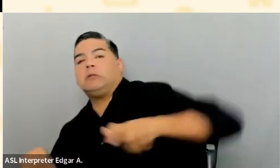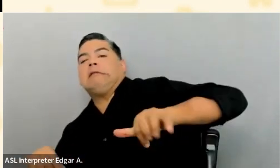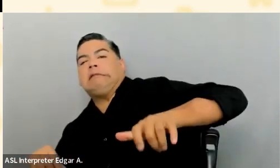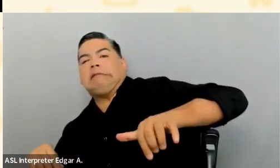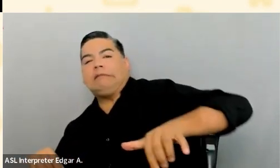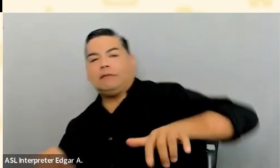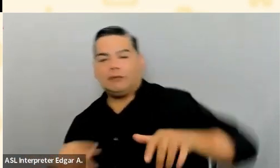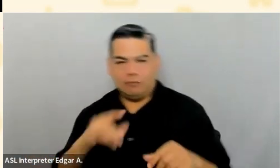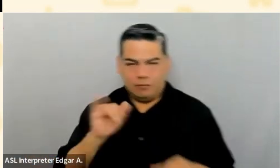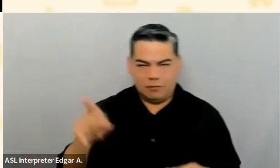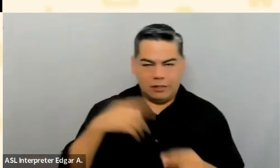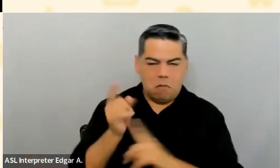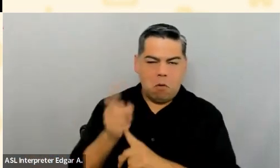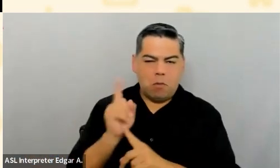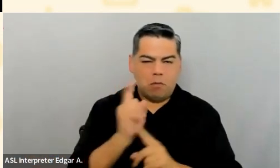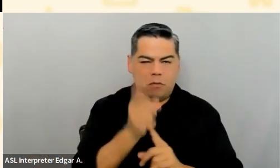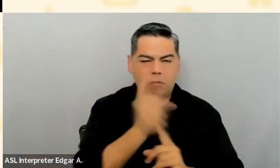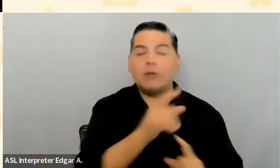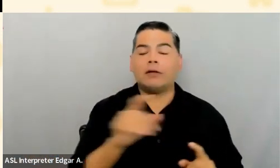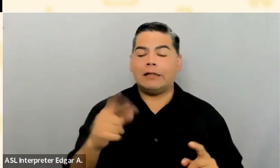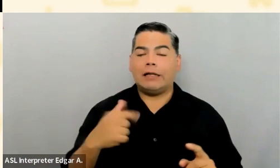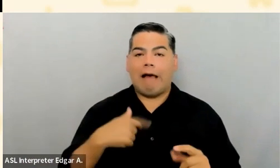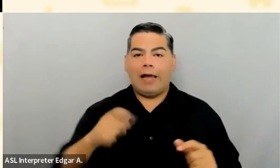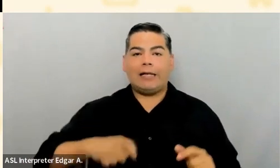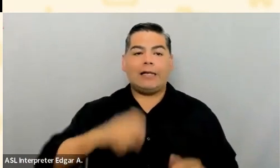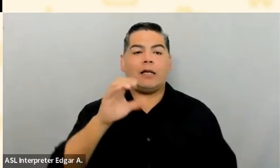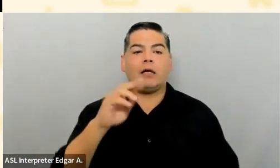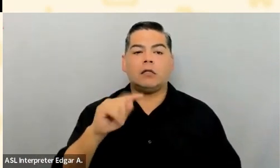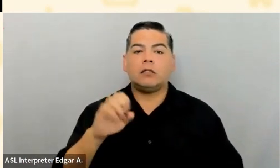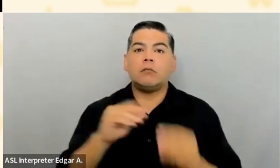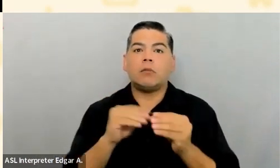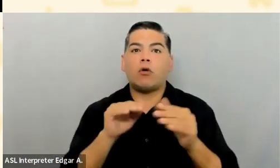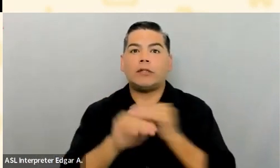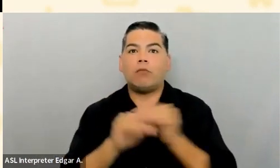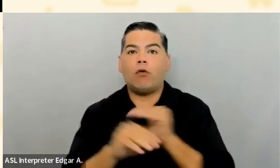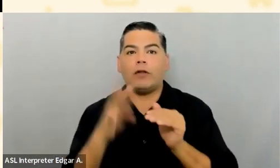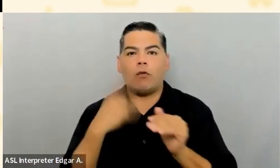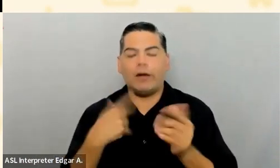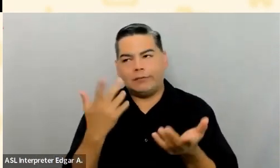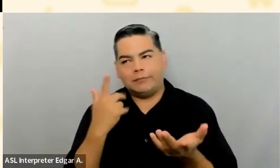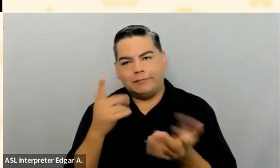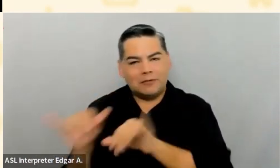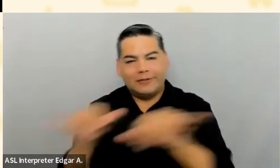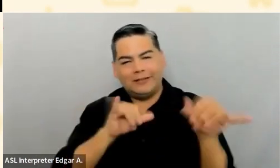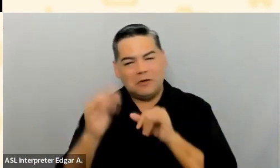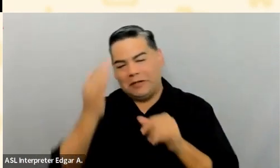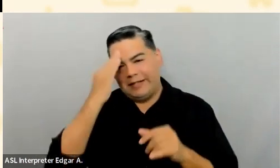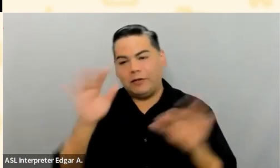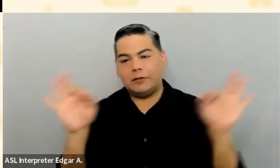Hay momentos en los que necesito que el contenido sea más accesible, por eso, como todos sabemos, es importante que nos aseguremos